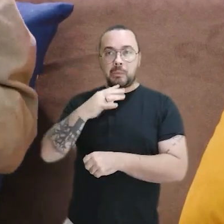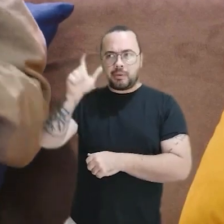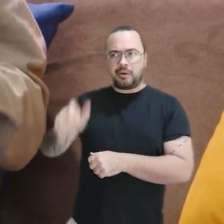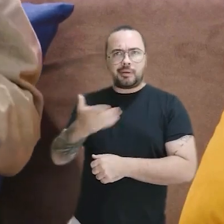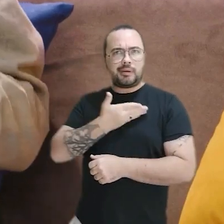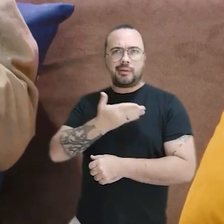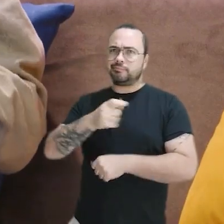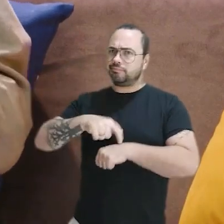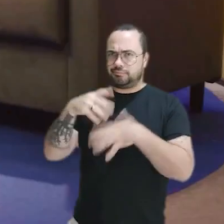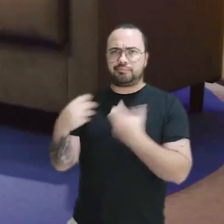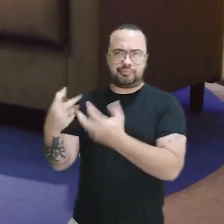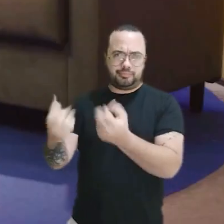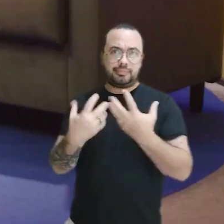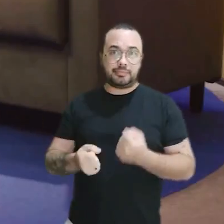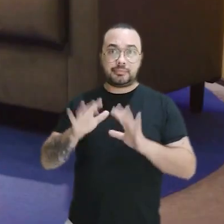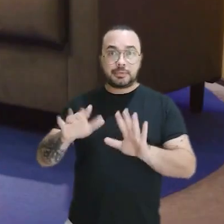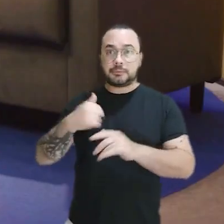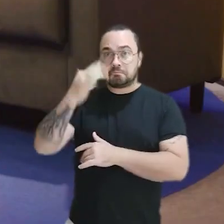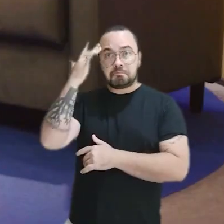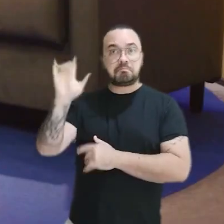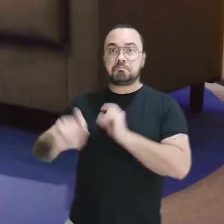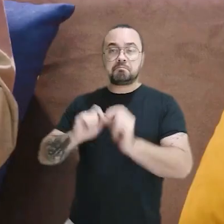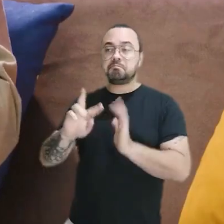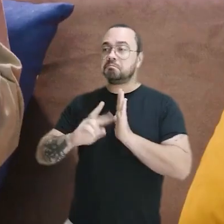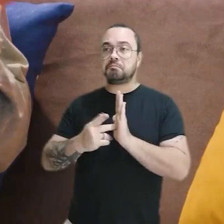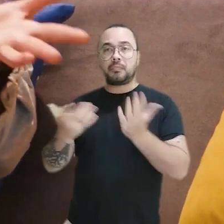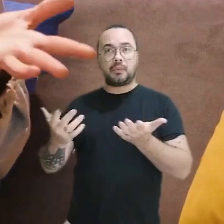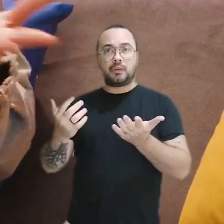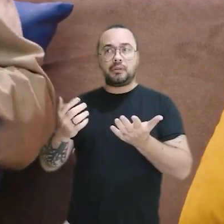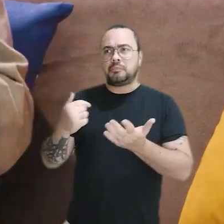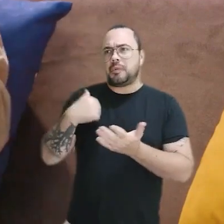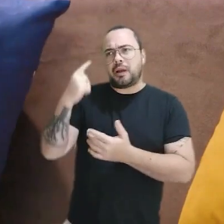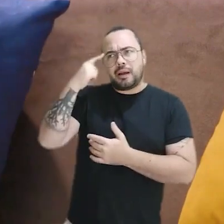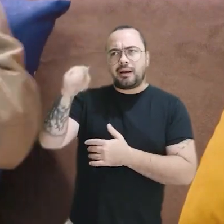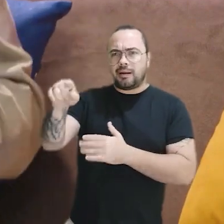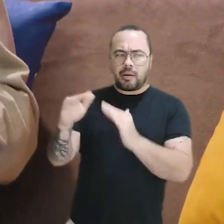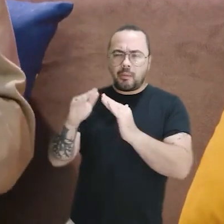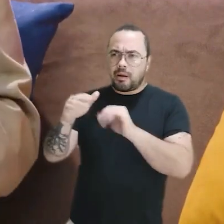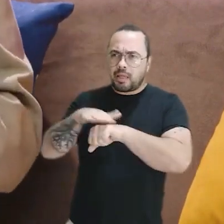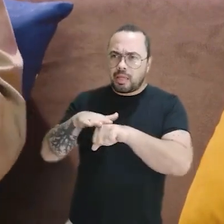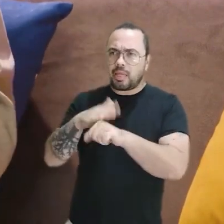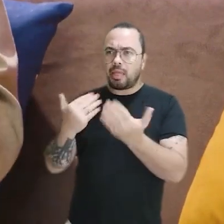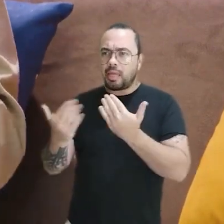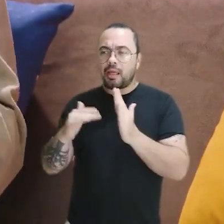eu já vou, eu já vou aceitando, só que eu não sabia que que era, aí eu só falei "meu, eu achei que ia na tua casa até, tipo, ontem, e aí..."